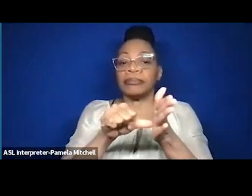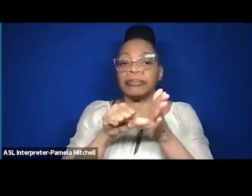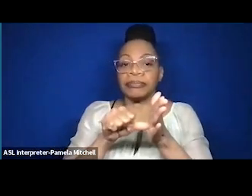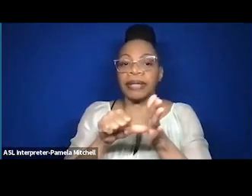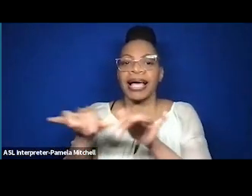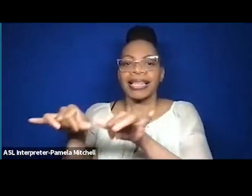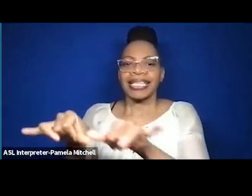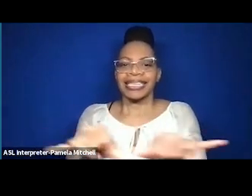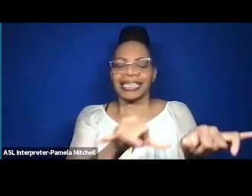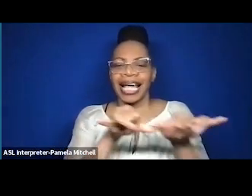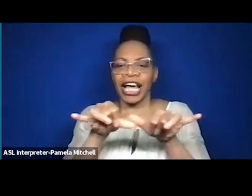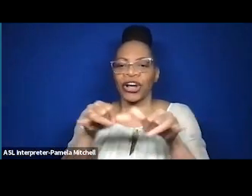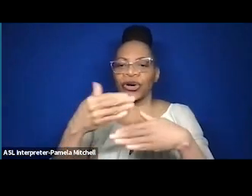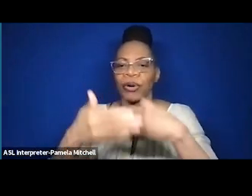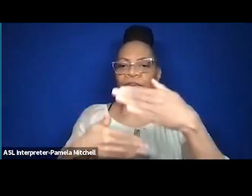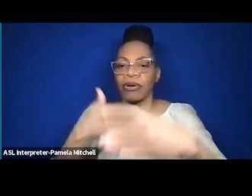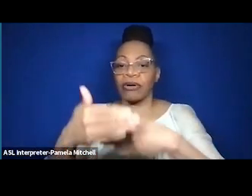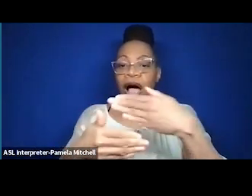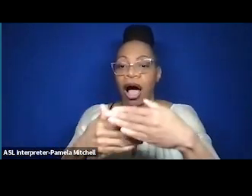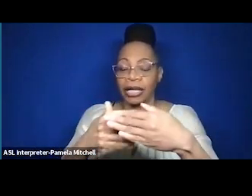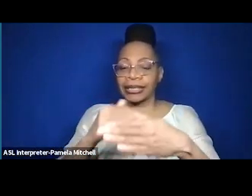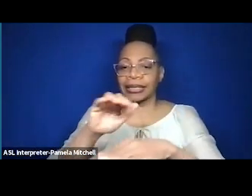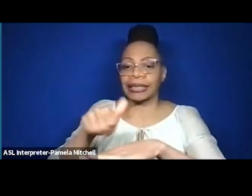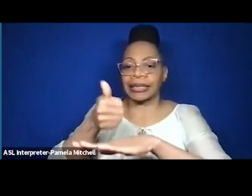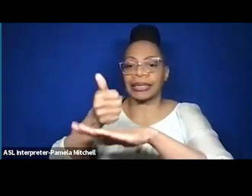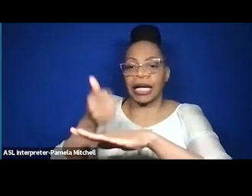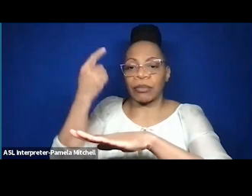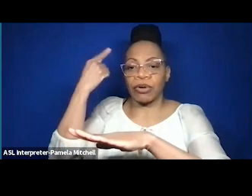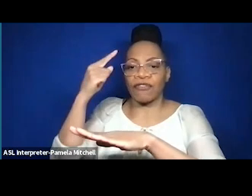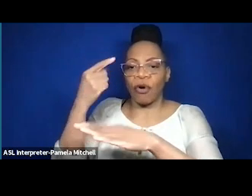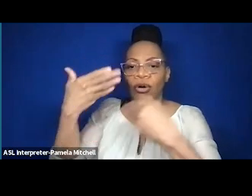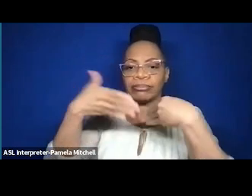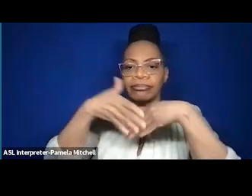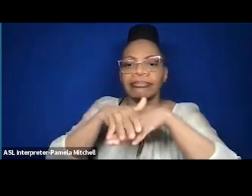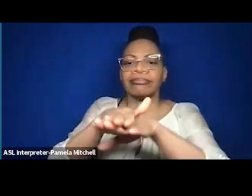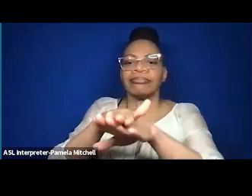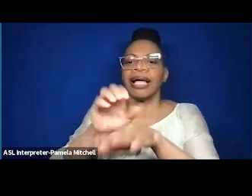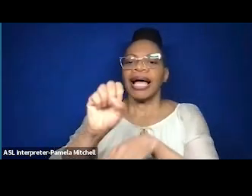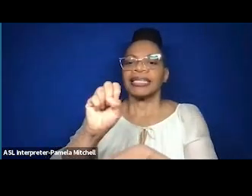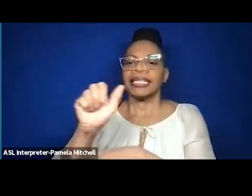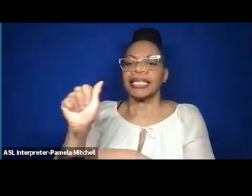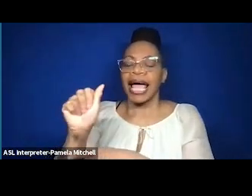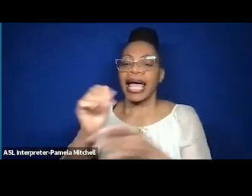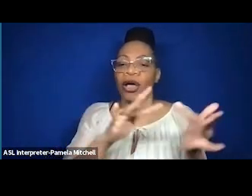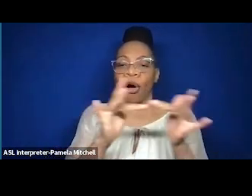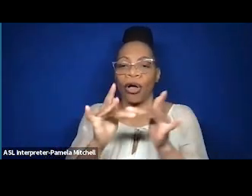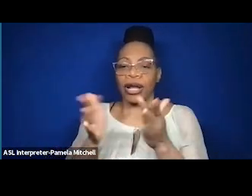realmente ha sido diseñado para integrar los servicios en línea de la SSA de la manera en que presentamos las solicitudes.